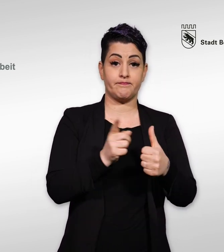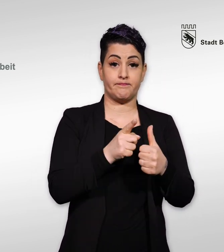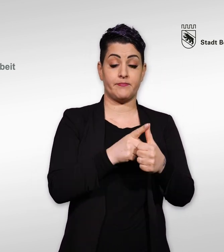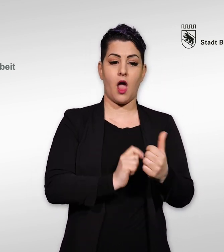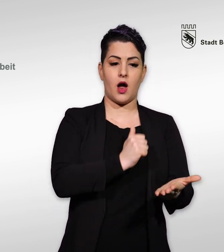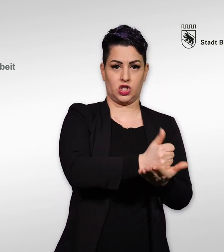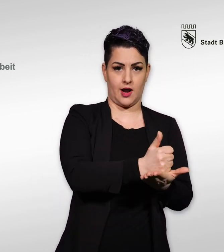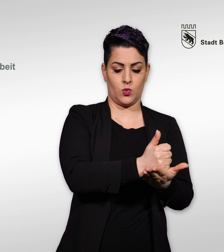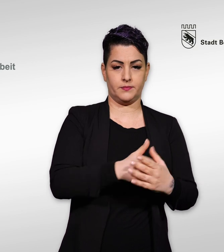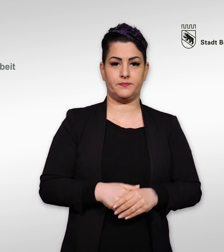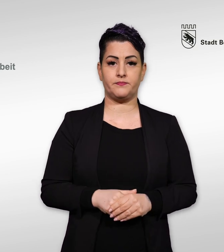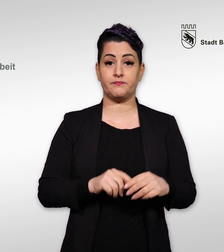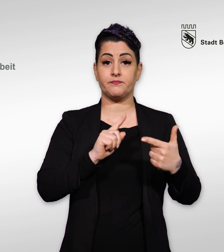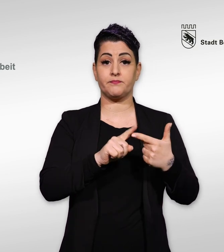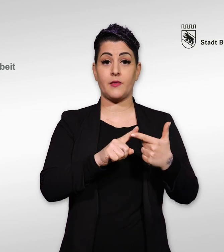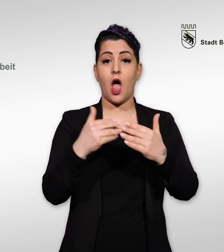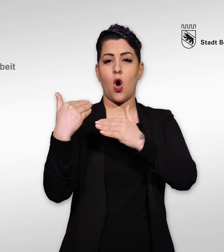Das Diskriminierungsverbot gilt für die Anstellung,